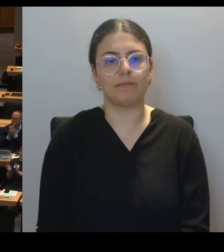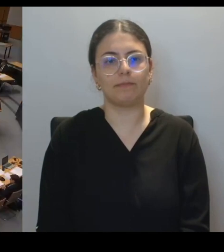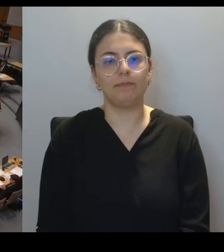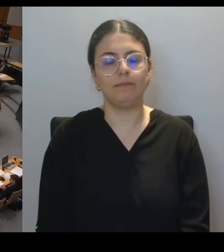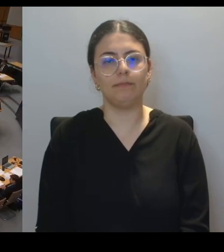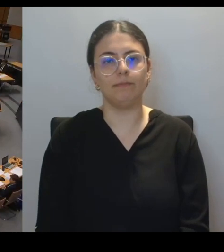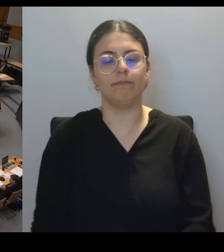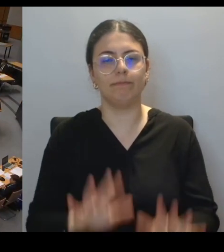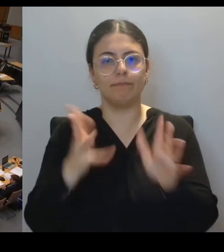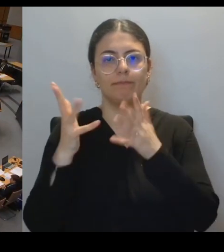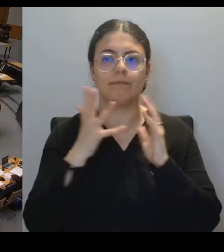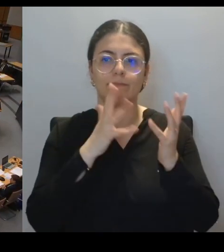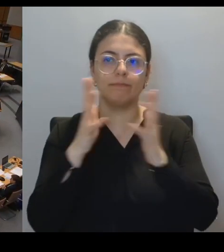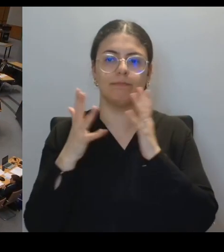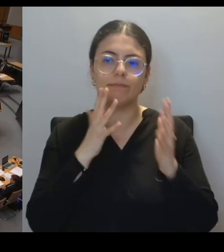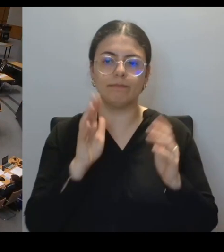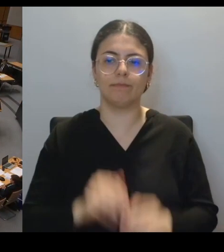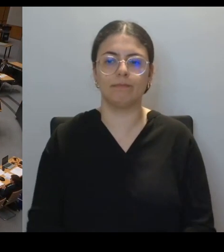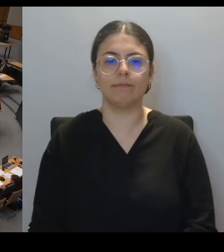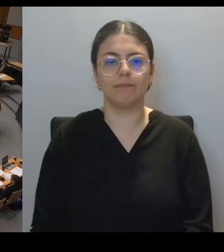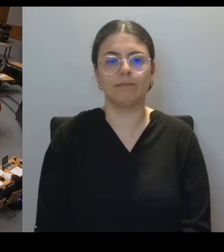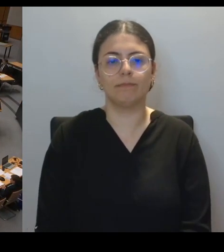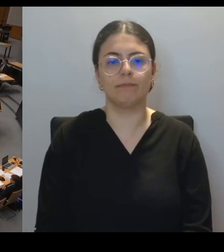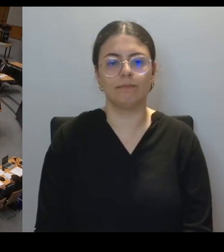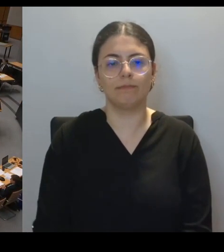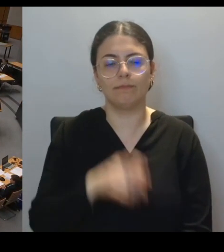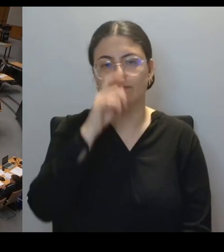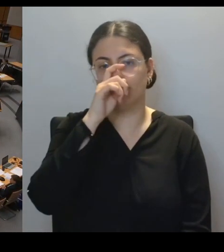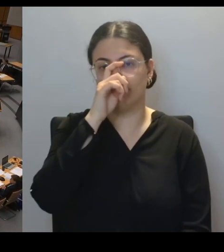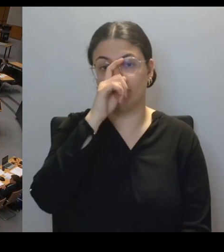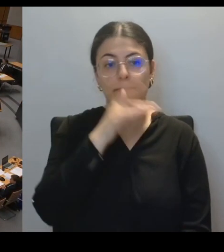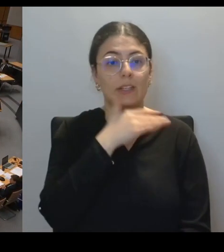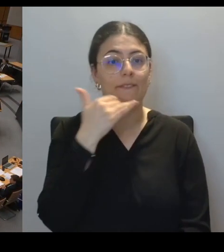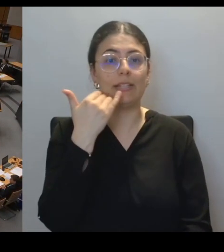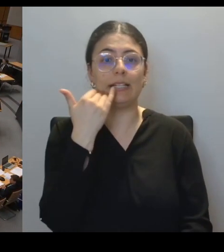Vielen Dank! Und dann kommt für die SPD Fraktion die Kollegin Aydin ans Pult.